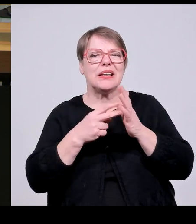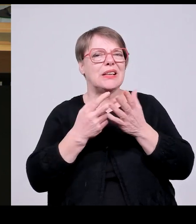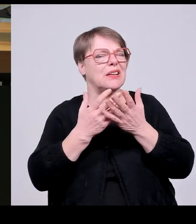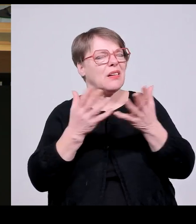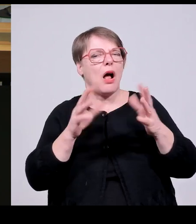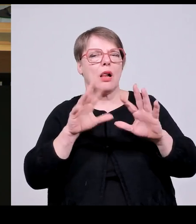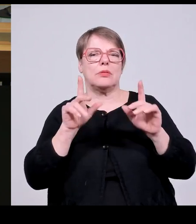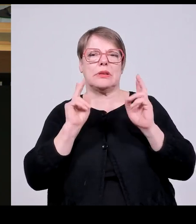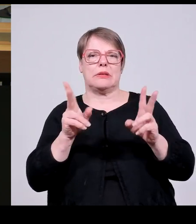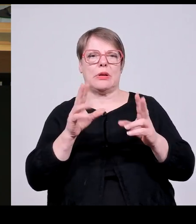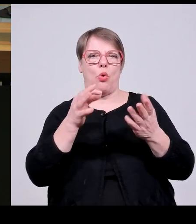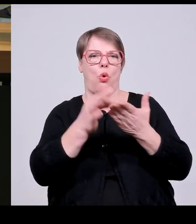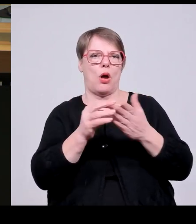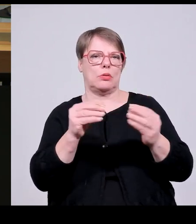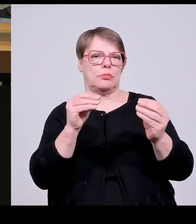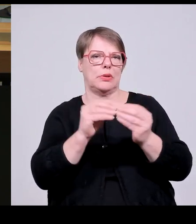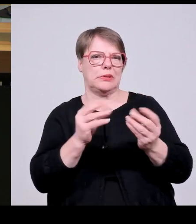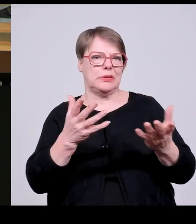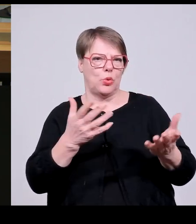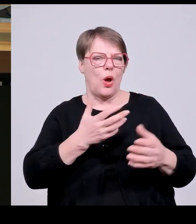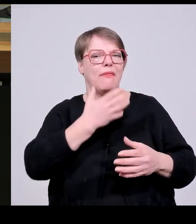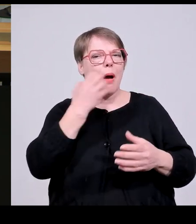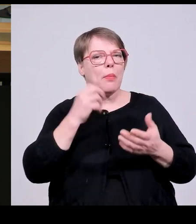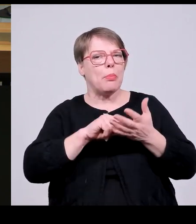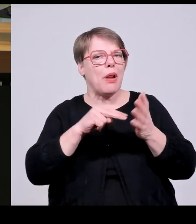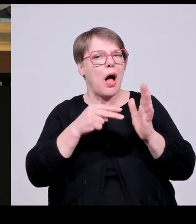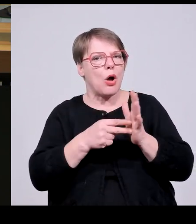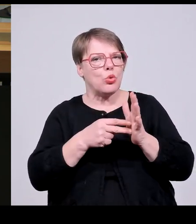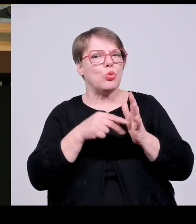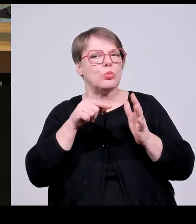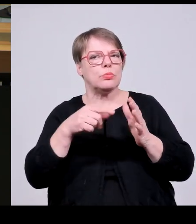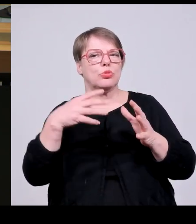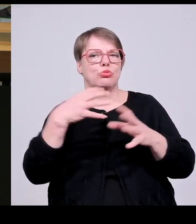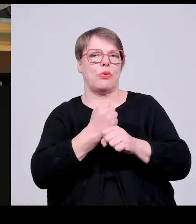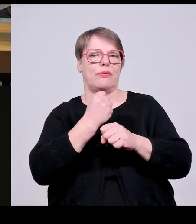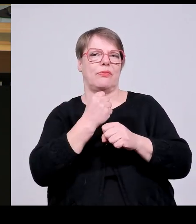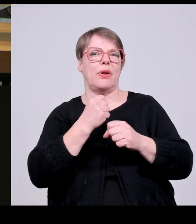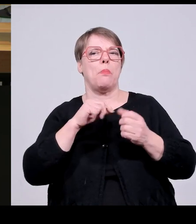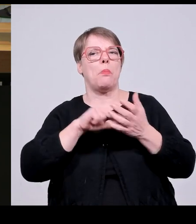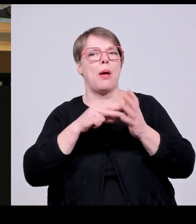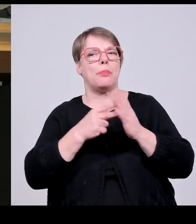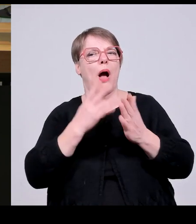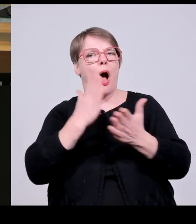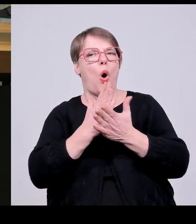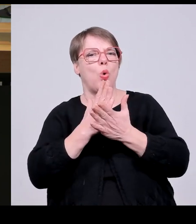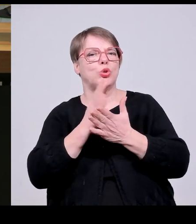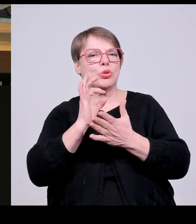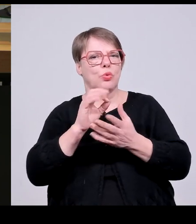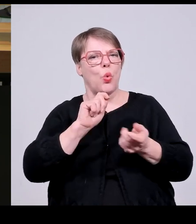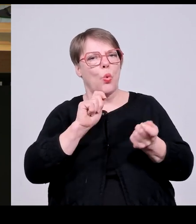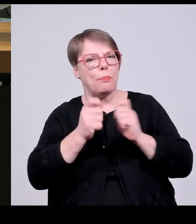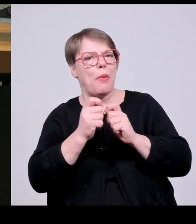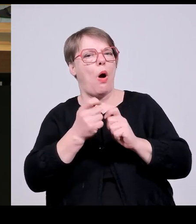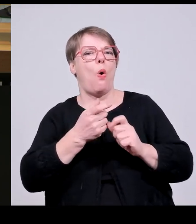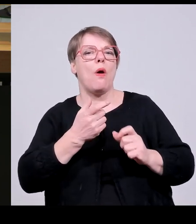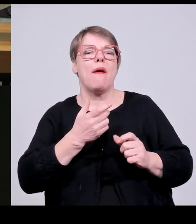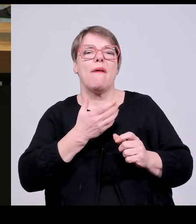Ein wichtiger Baustein in unserer Wärmeversorgung wird auf alle Fälle die Fernwärme bleiben. Hier gilt, dass die Fernwärme fit zu machen